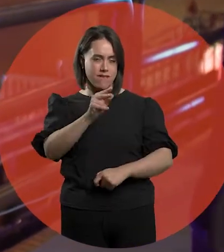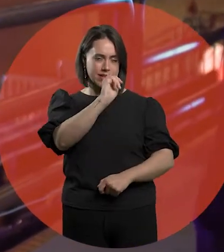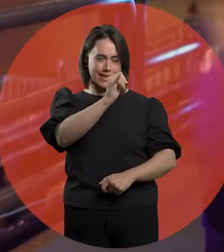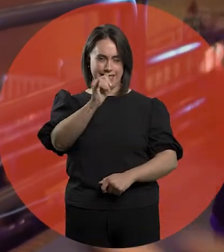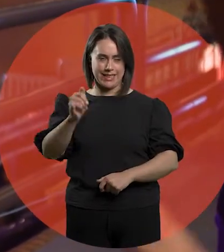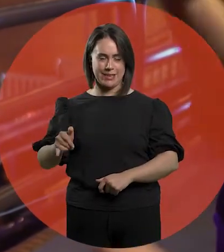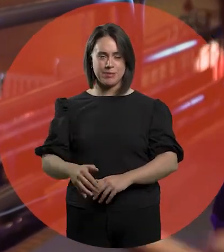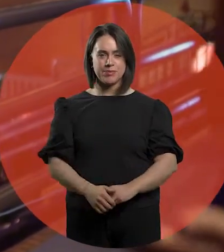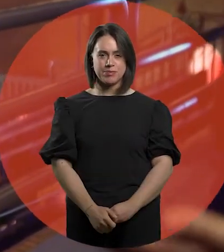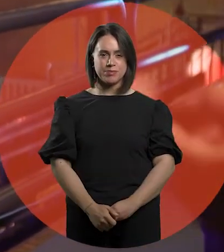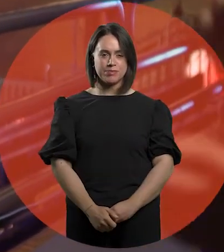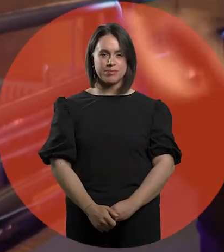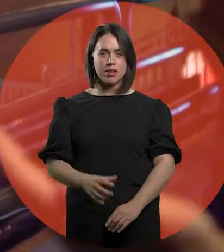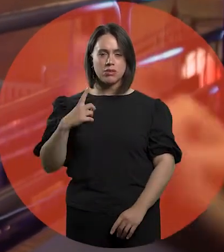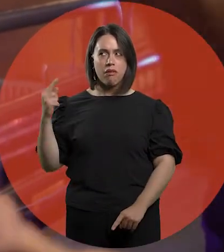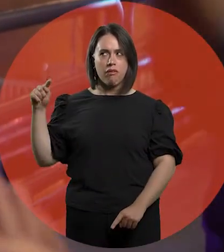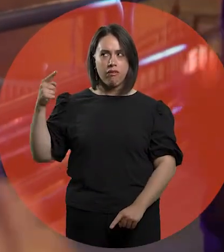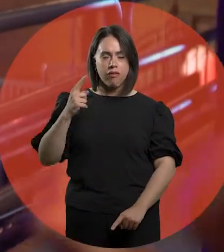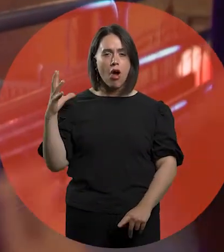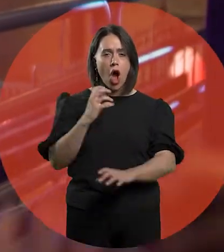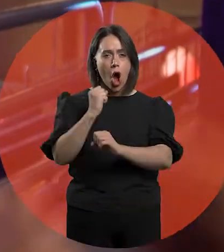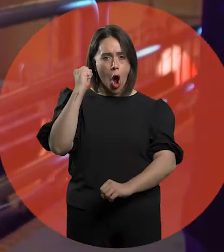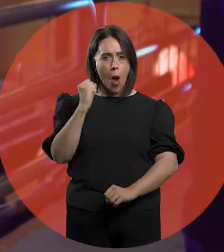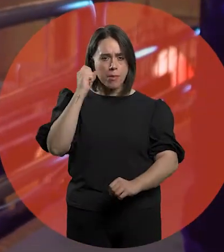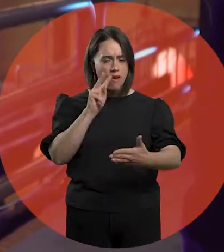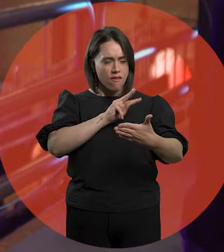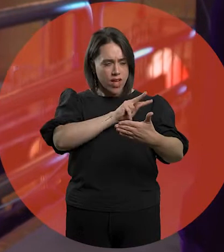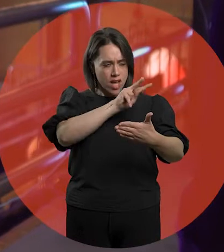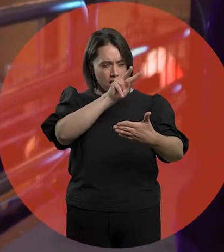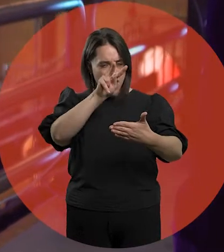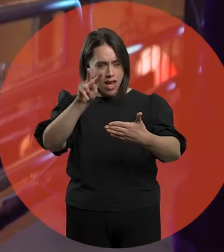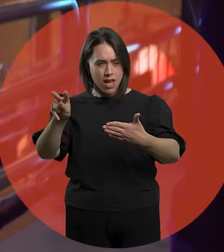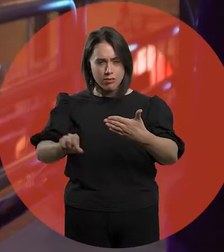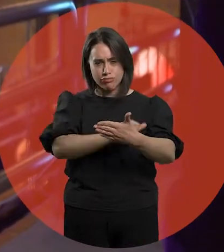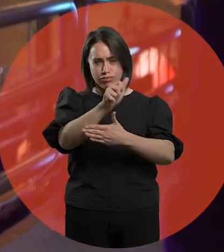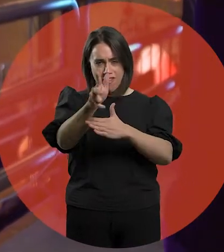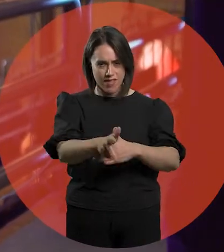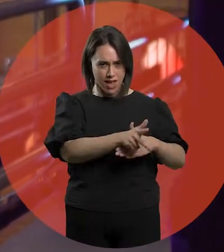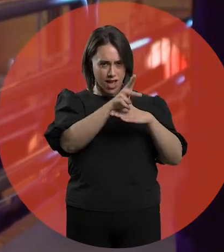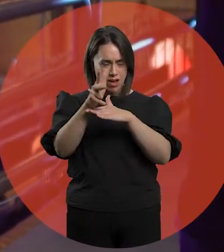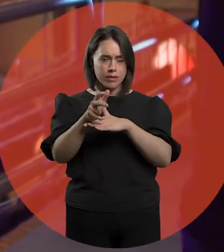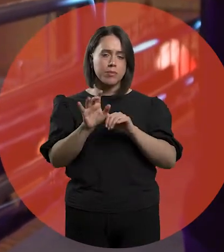En el viaje de venida le hizo ver las ocho charlas. Bien, eso es muy personal también.